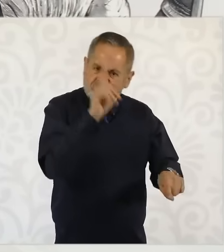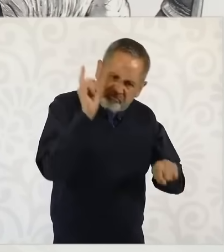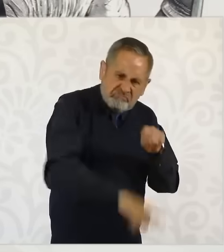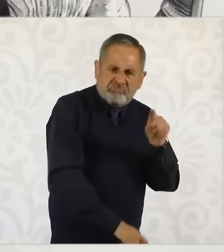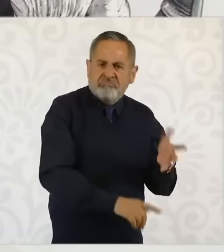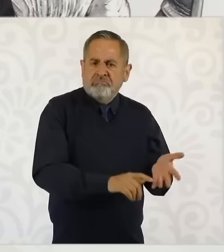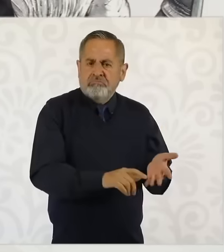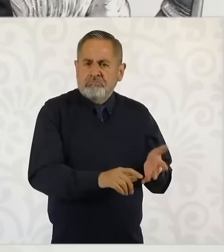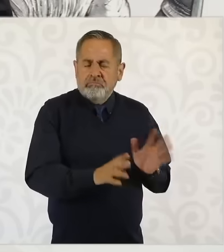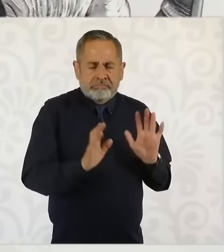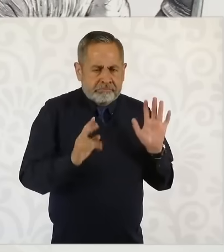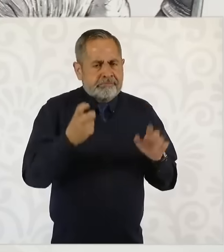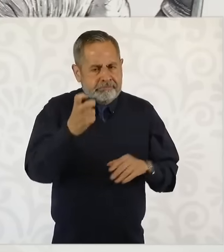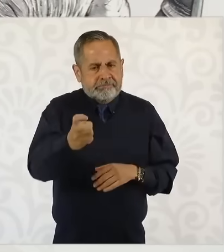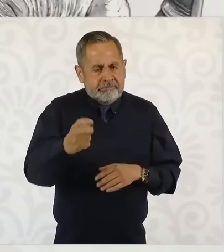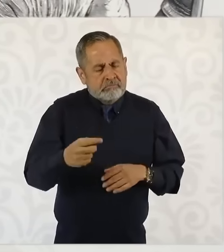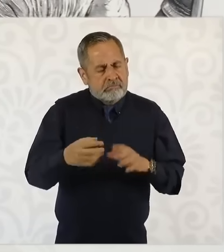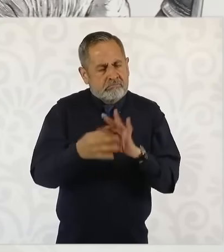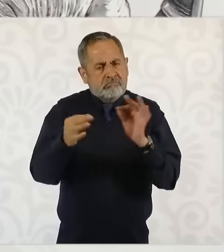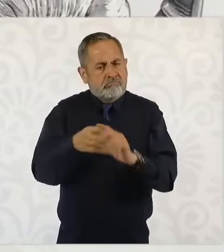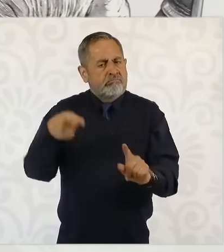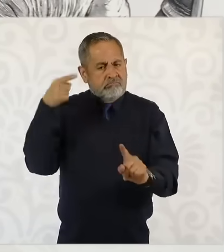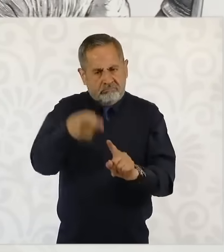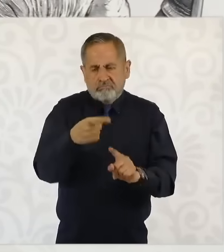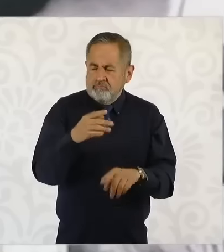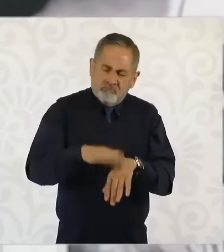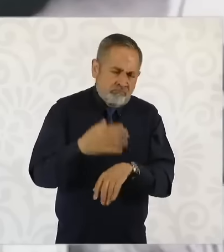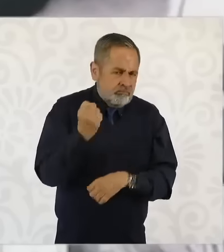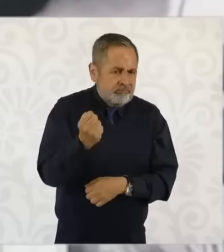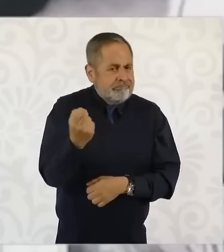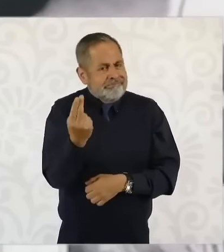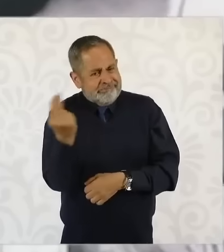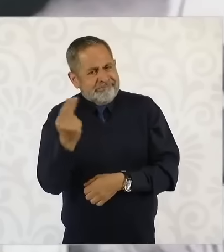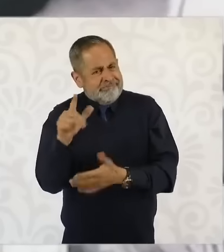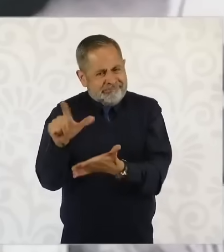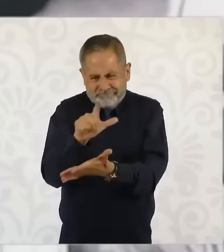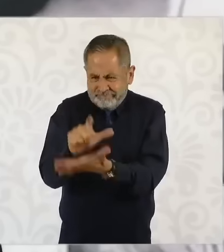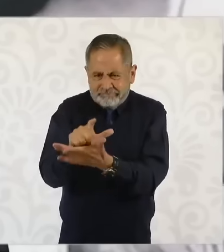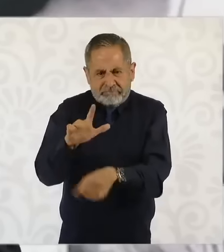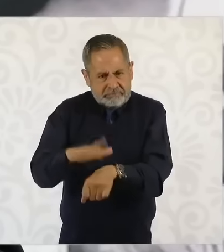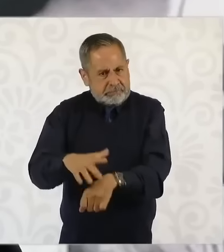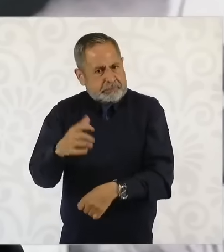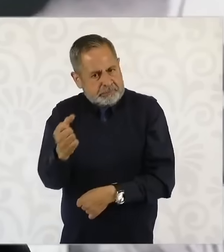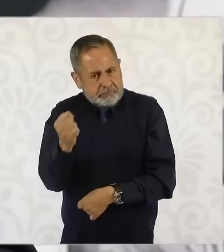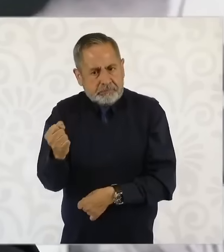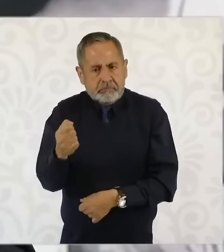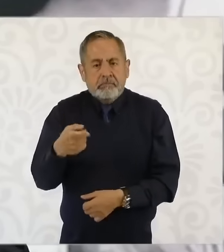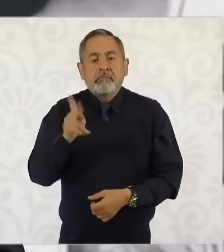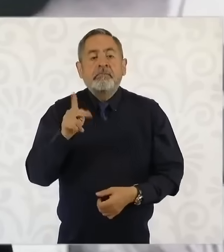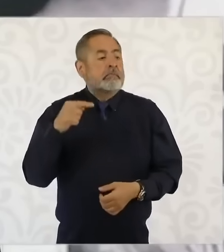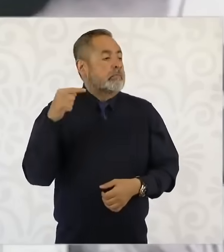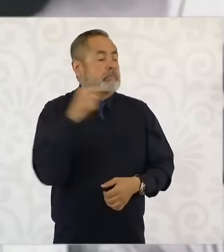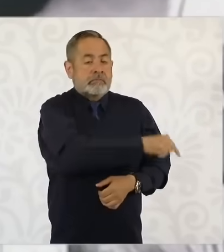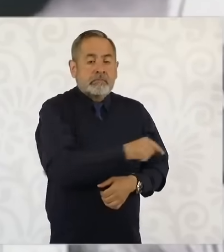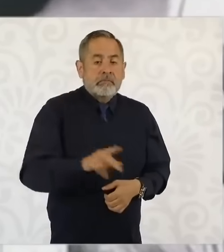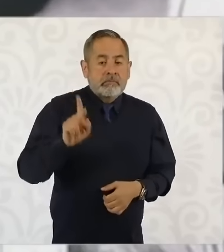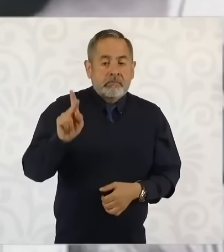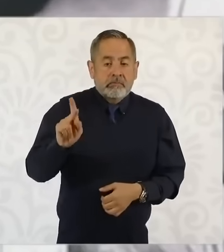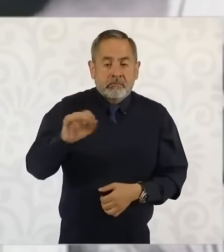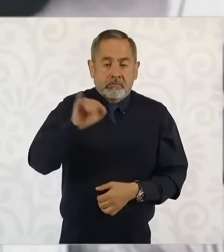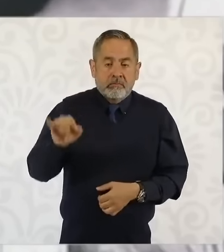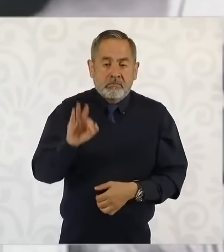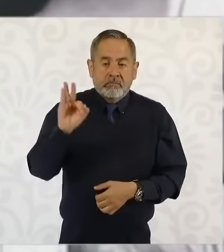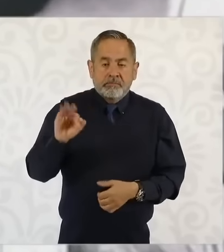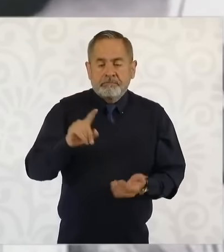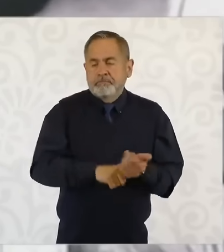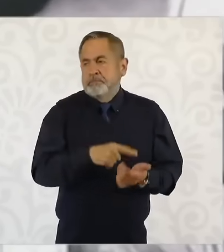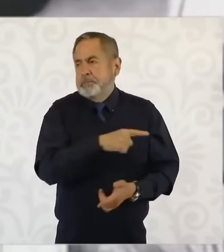lavado de dinero pues de la más alta calidad pero el poder judicial se ha convertido en el elemento